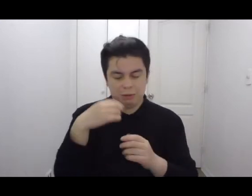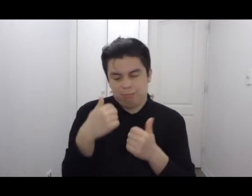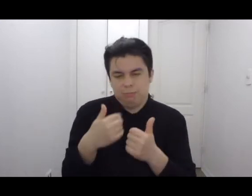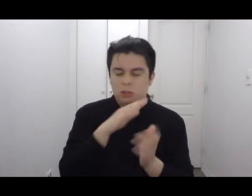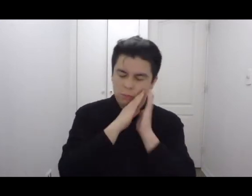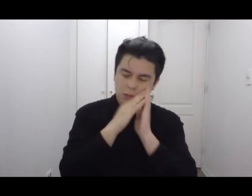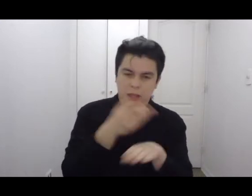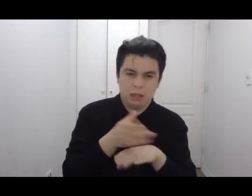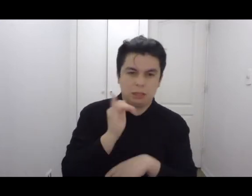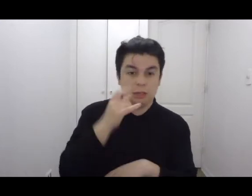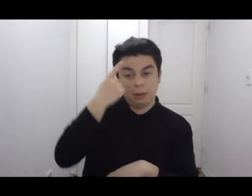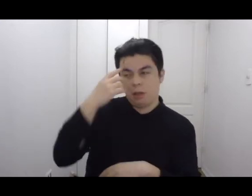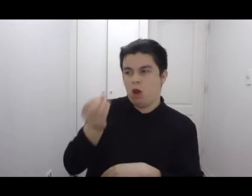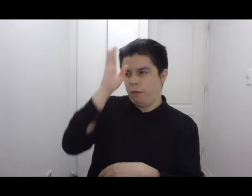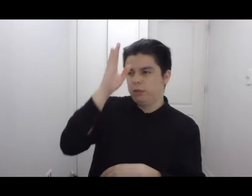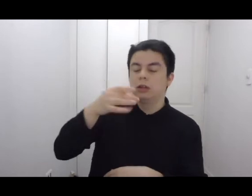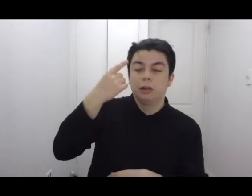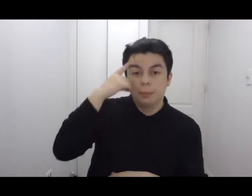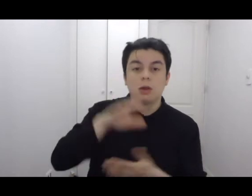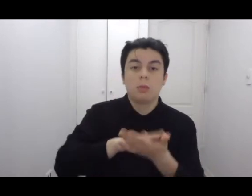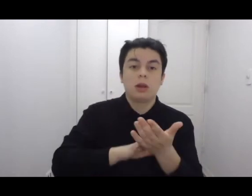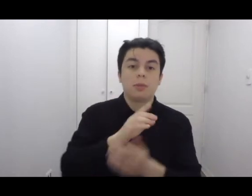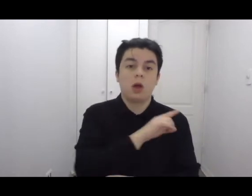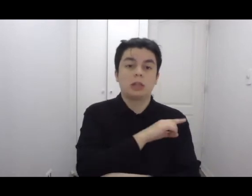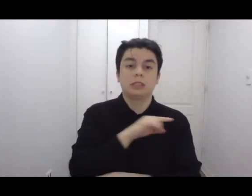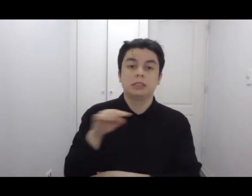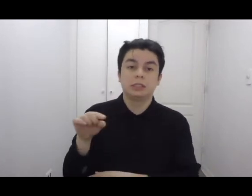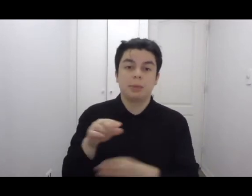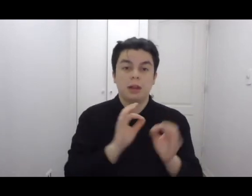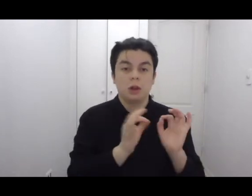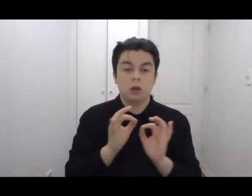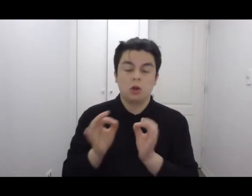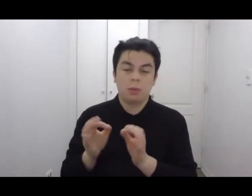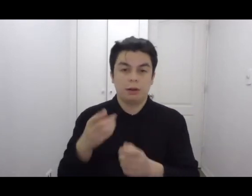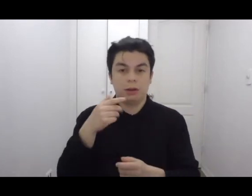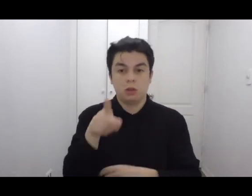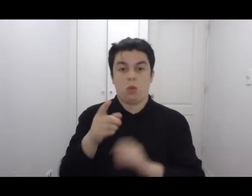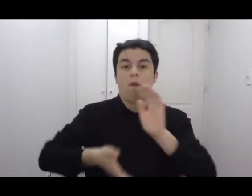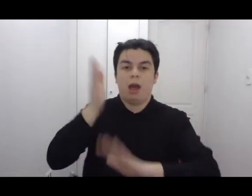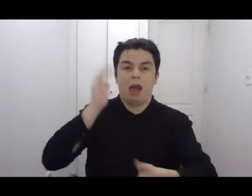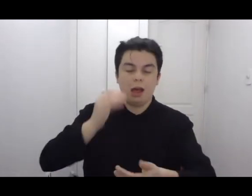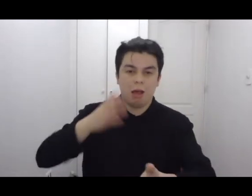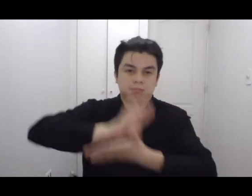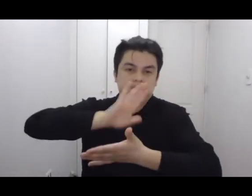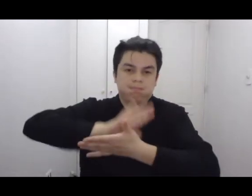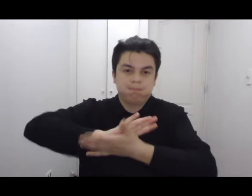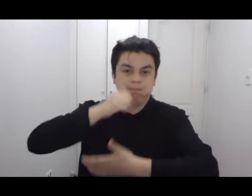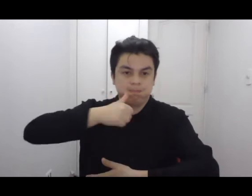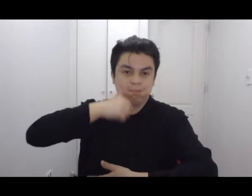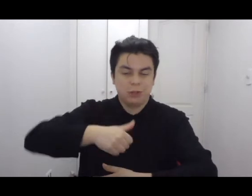pero en el fondo en la semana o cuando está ahí normal porque no se trata de salir